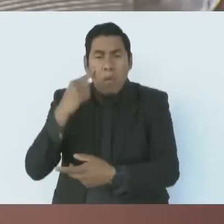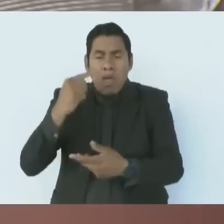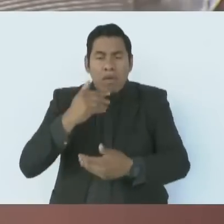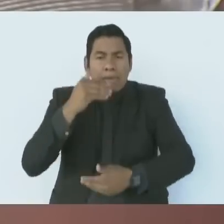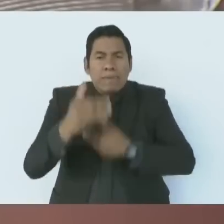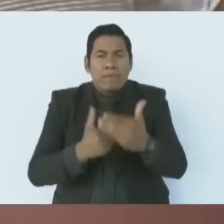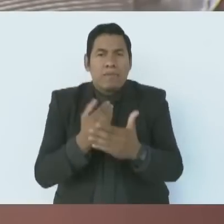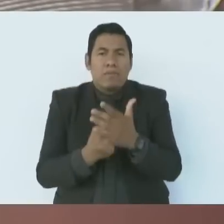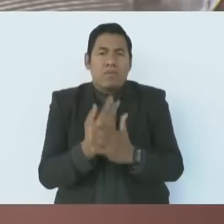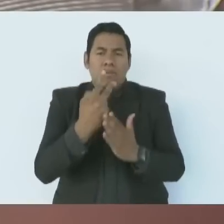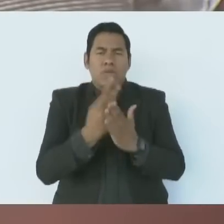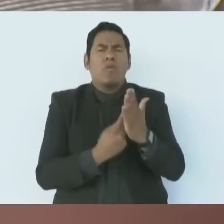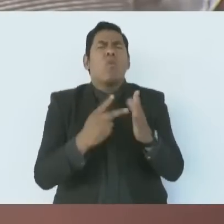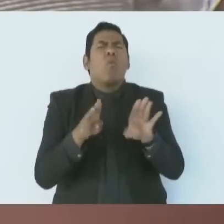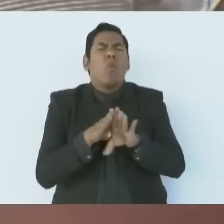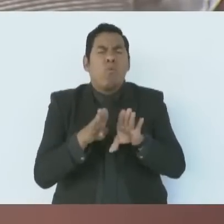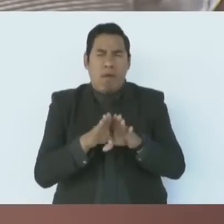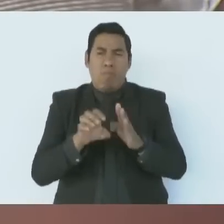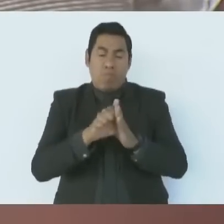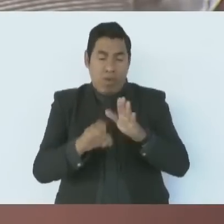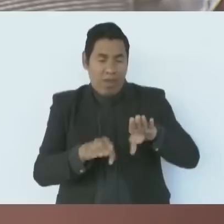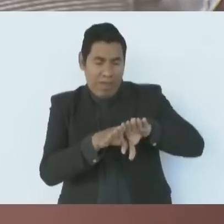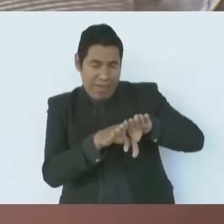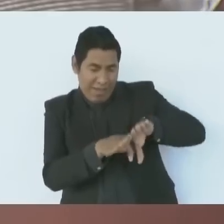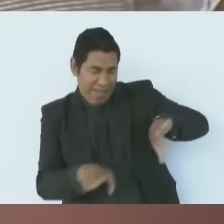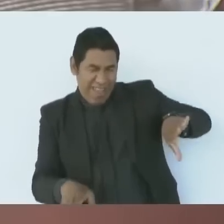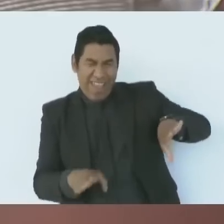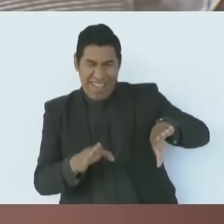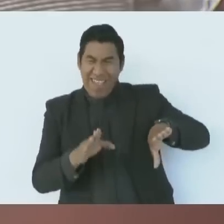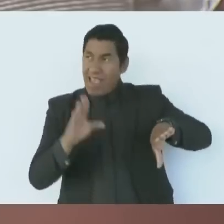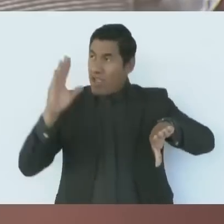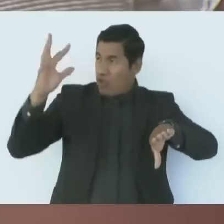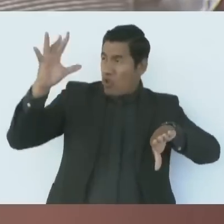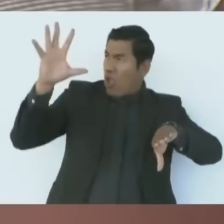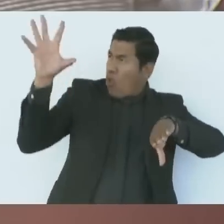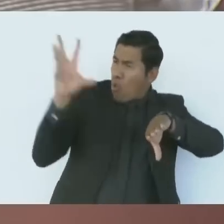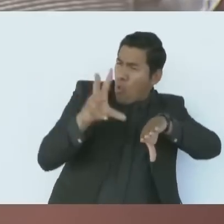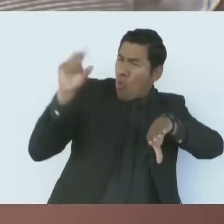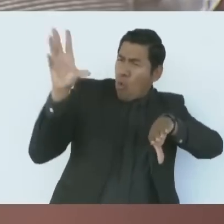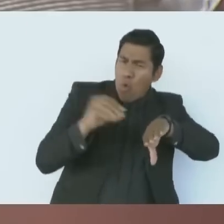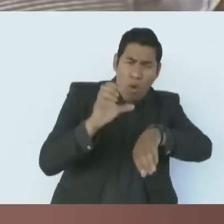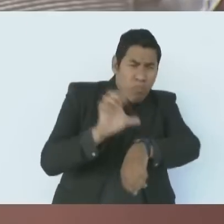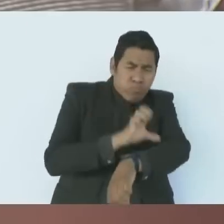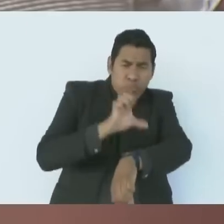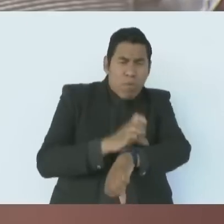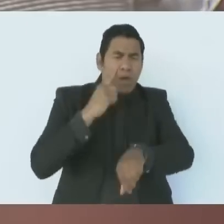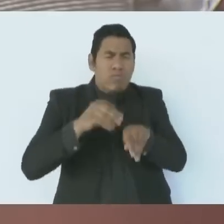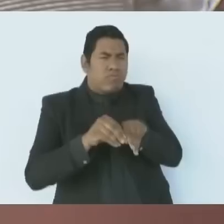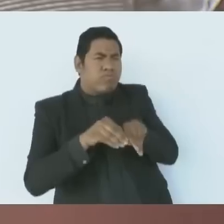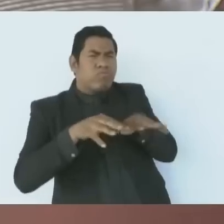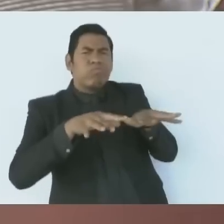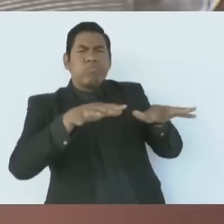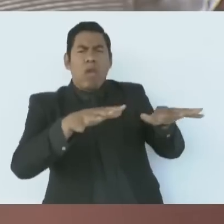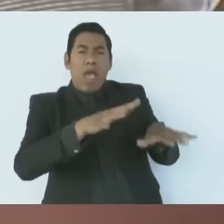la energía del sol para reducir desigualdades y mejorar el bienestar de las familias de los que